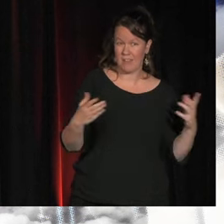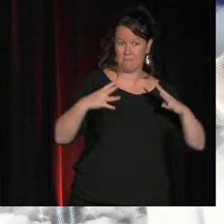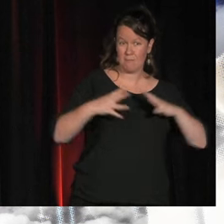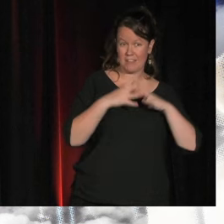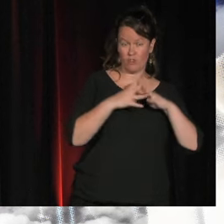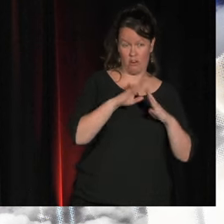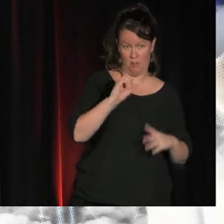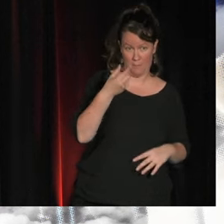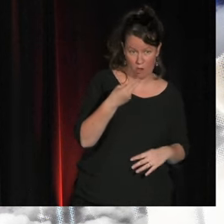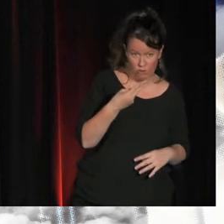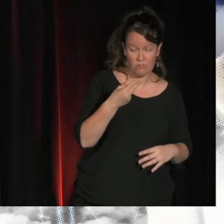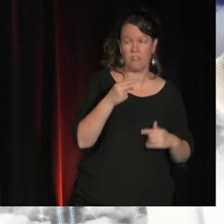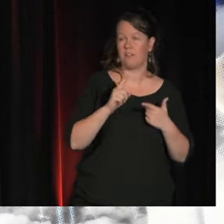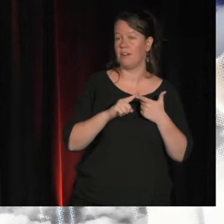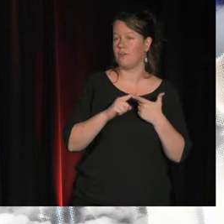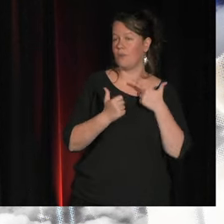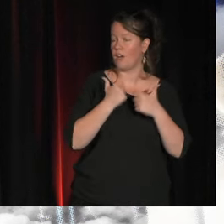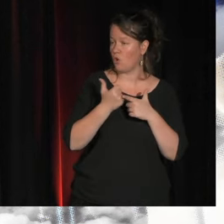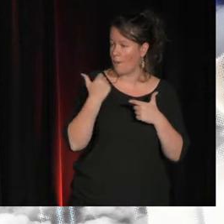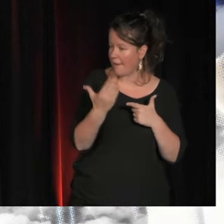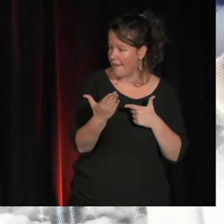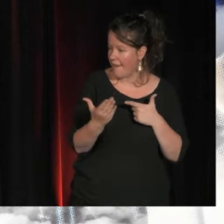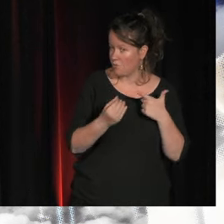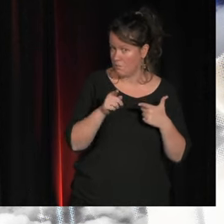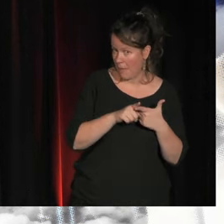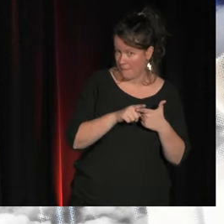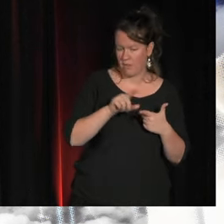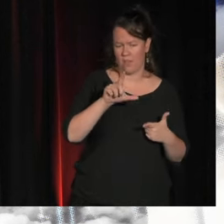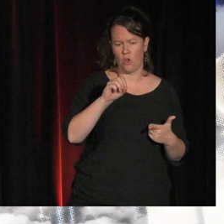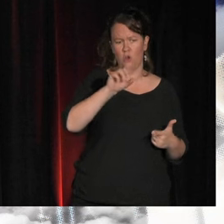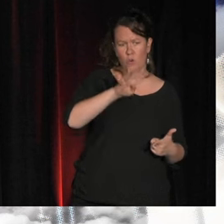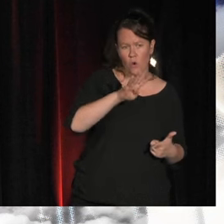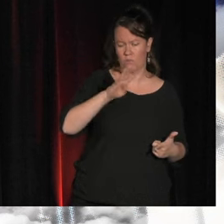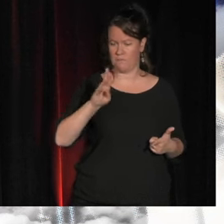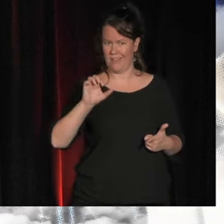L'année d'après ou la même année, il y a LawBreakers, de Cliff Bleszinski